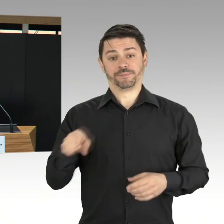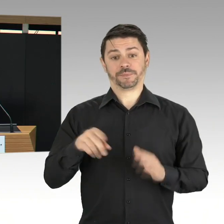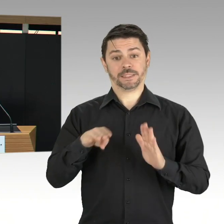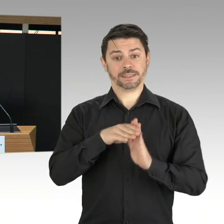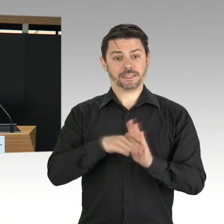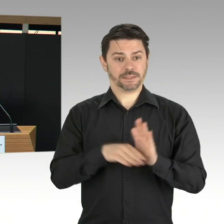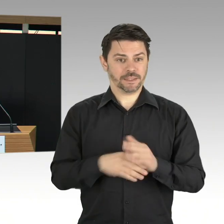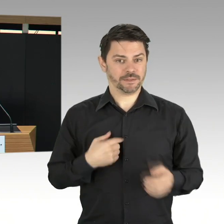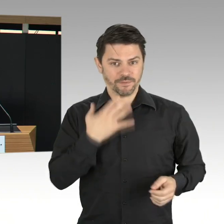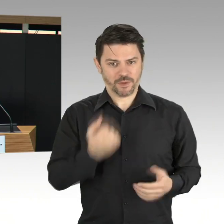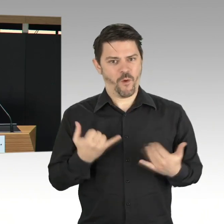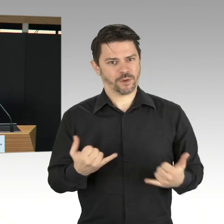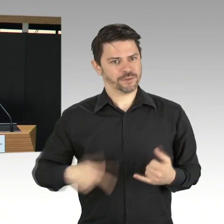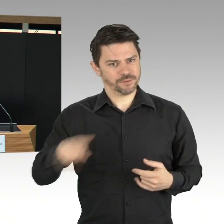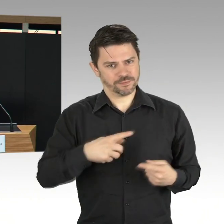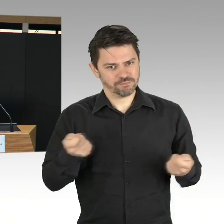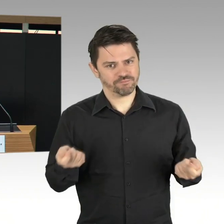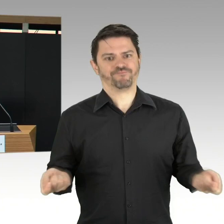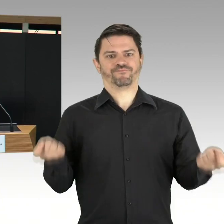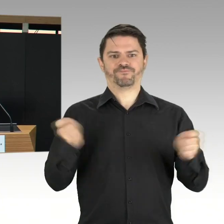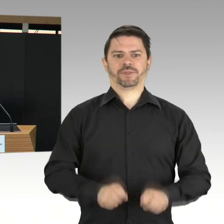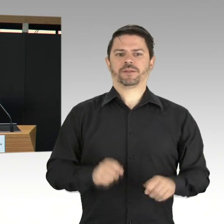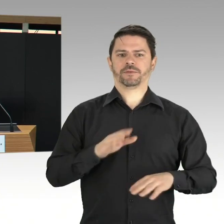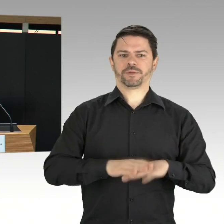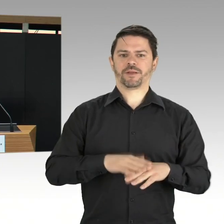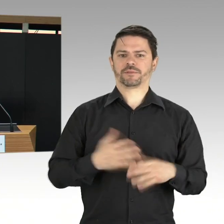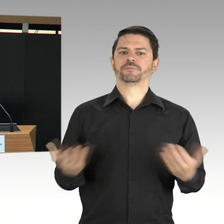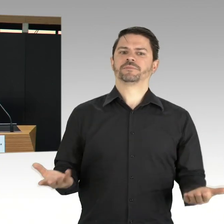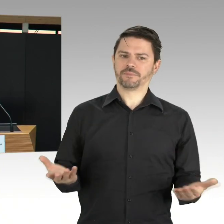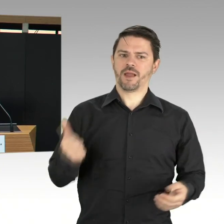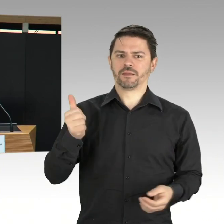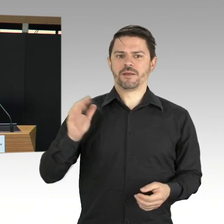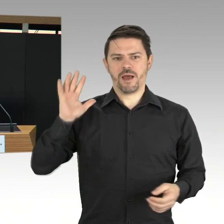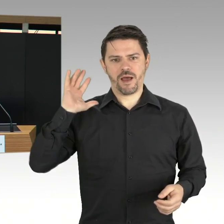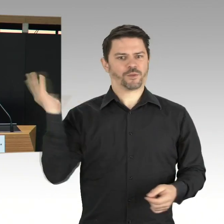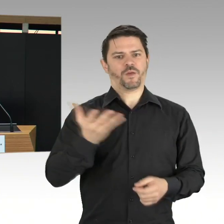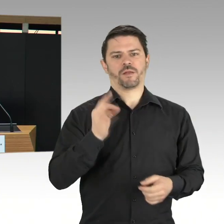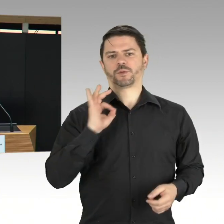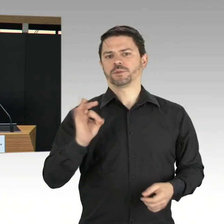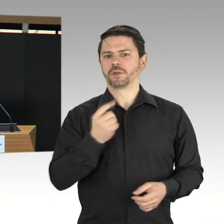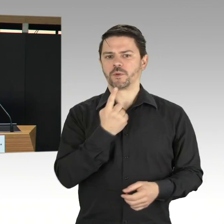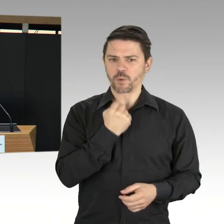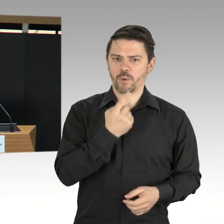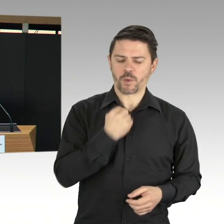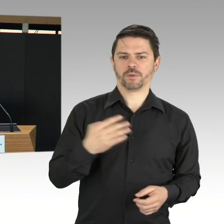und löst unser Versprechen für eine soziale Stadtpolitik ein. (Zwischenrufe)